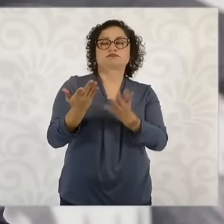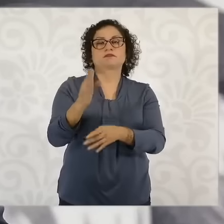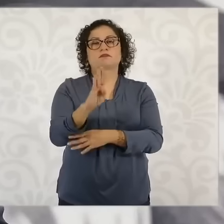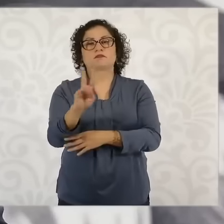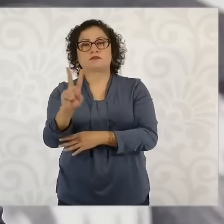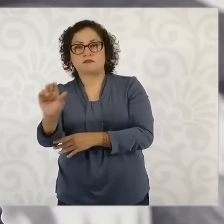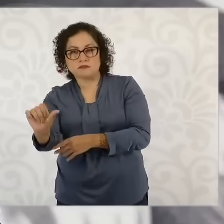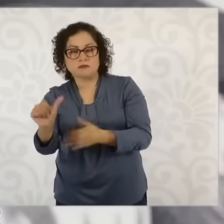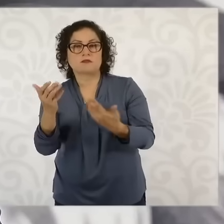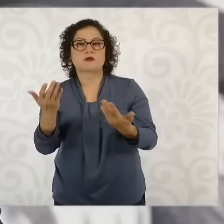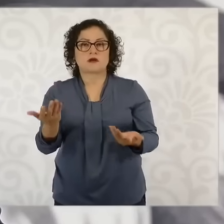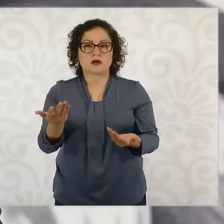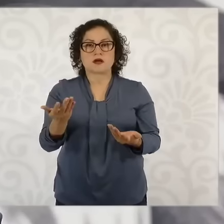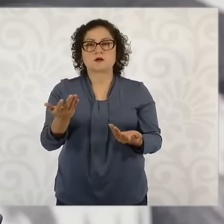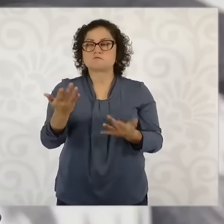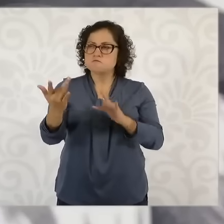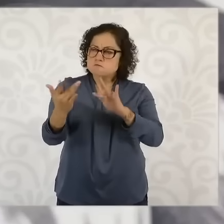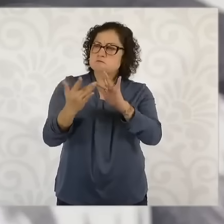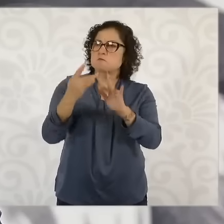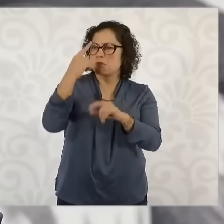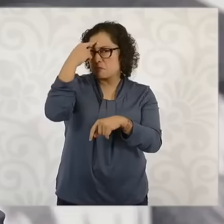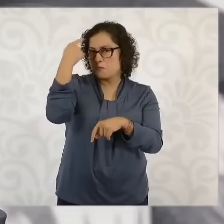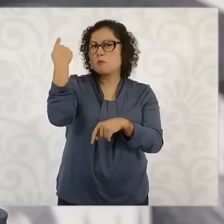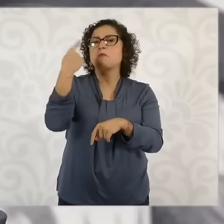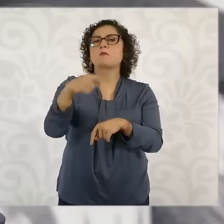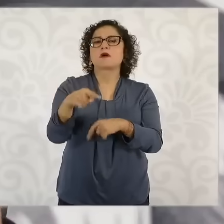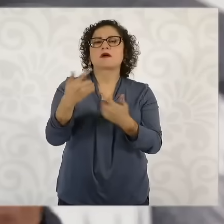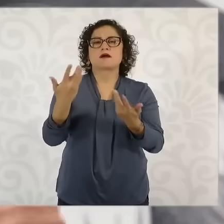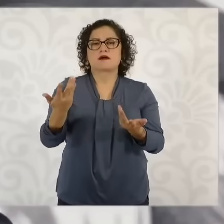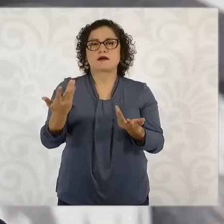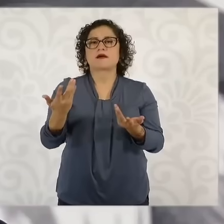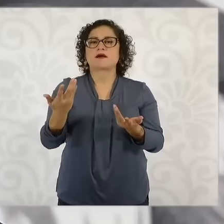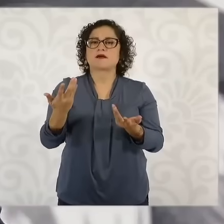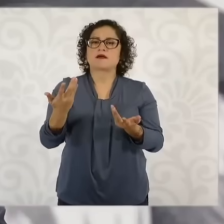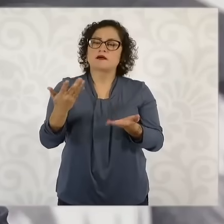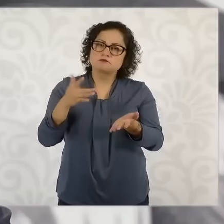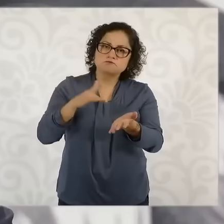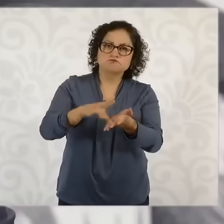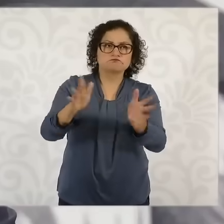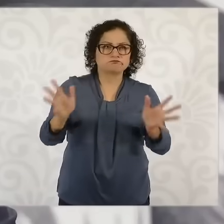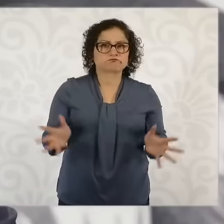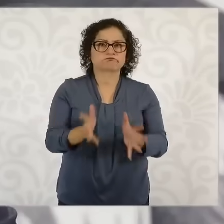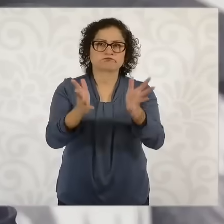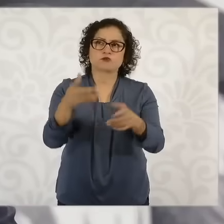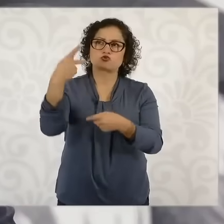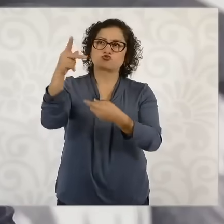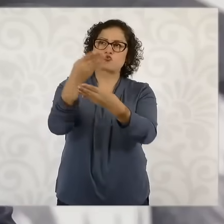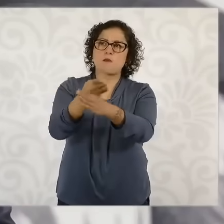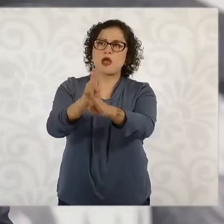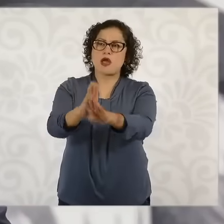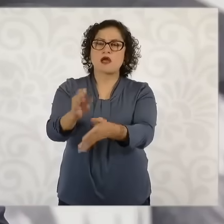para llevar a cabo pues programa de de incentivar la compra a través de sus tarjetas y otras y otras